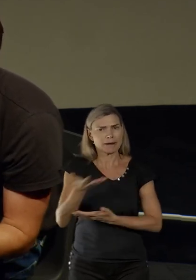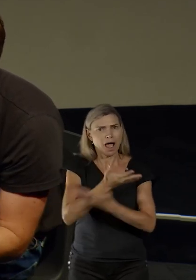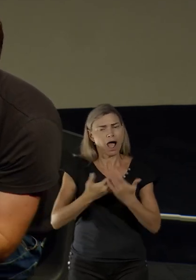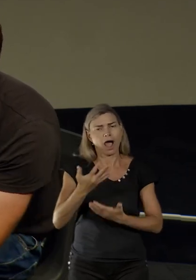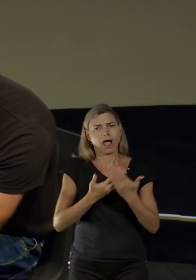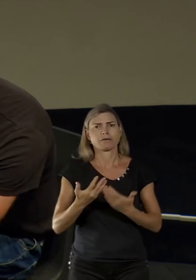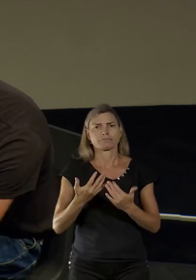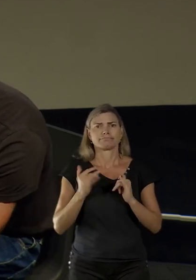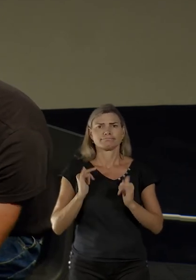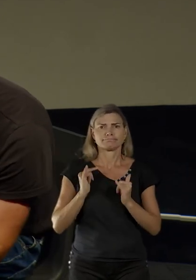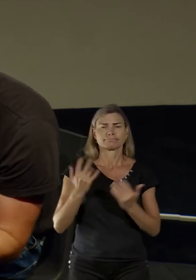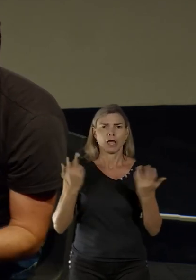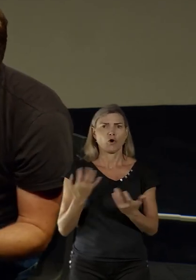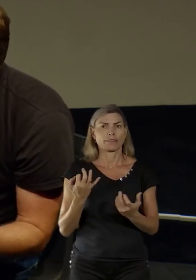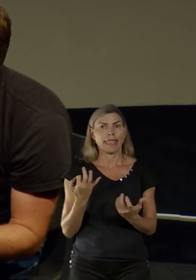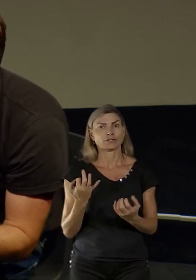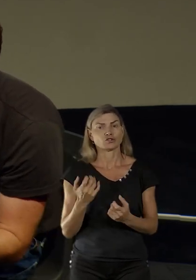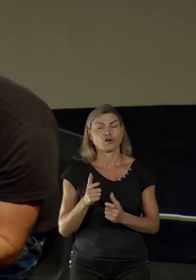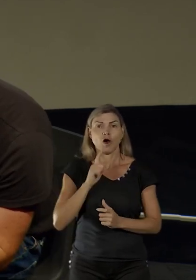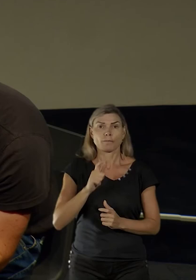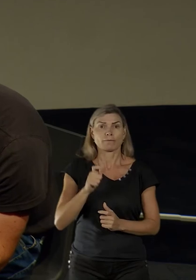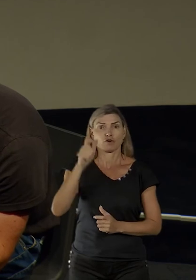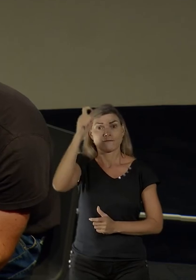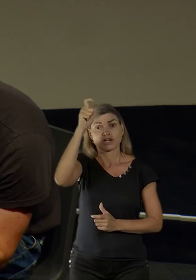ne věž, ale ten mrakodrap. Což pro mě teda těch 100 m není.